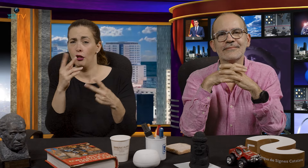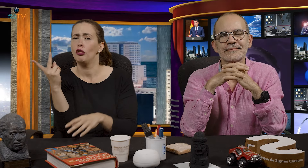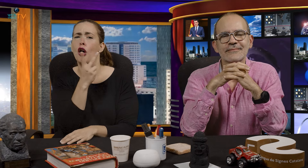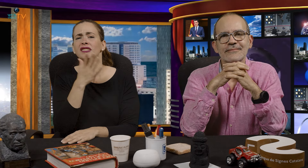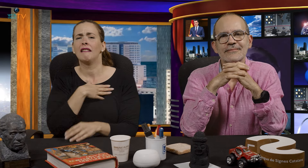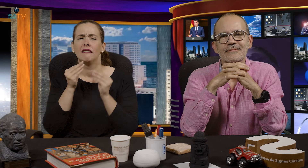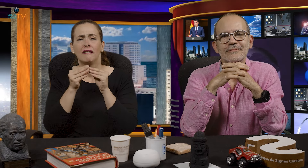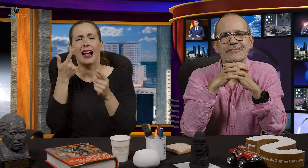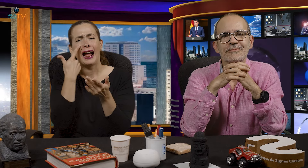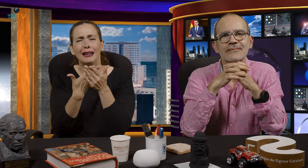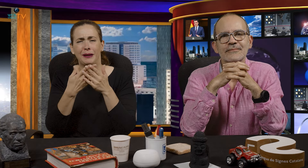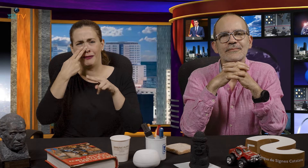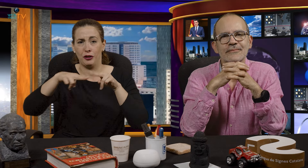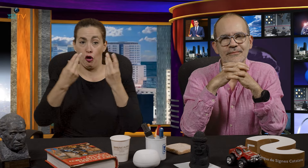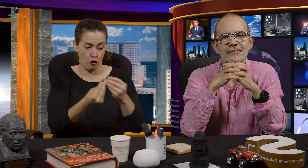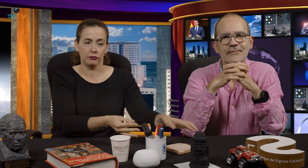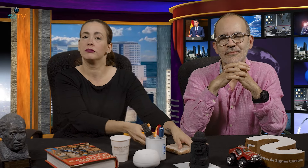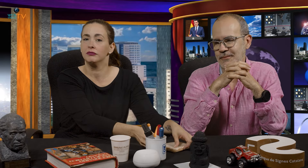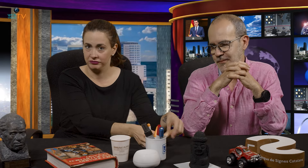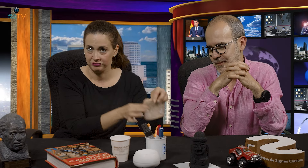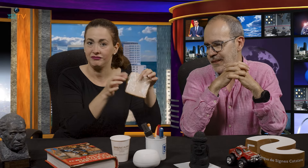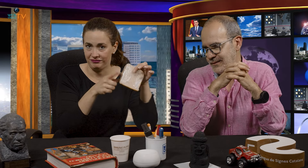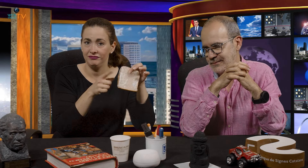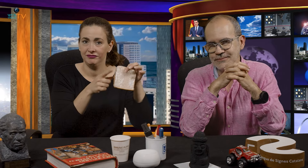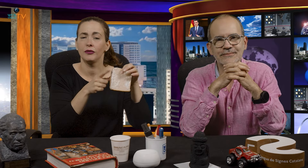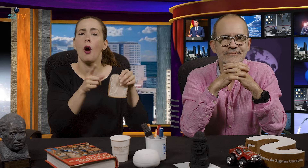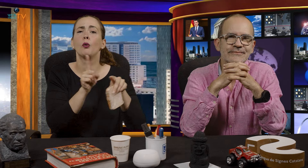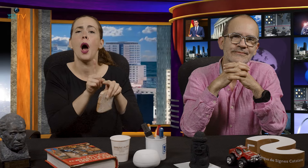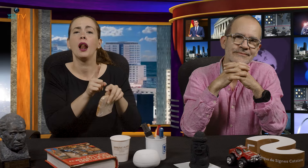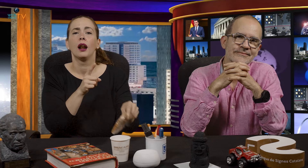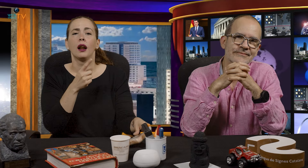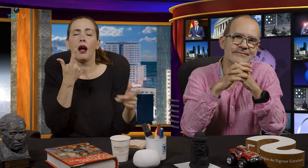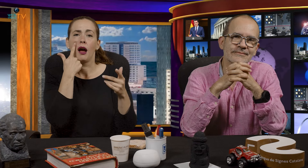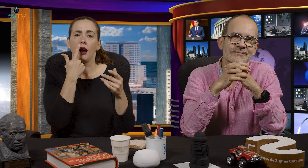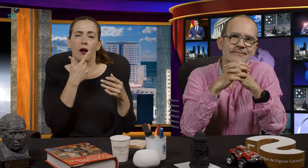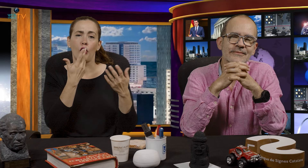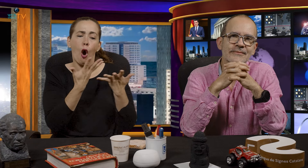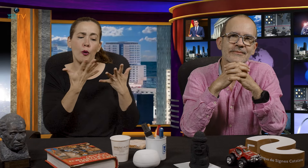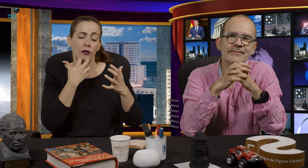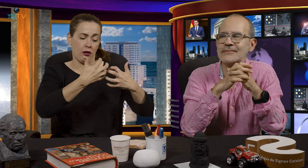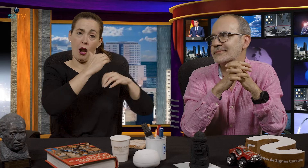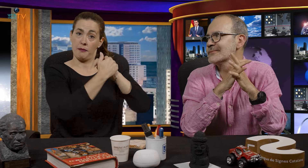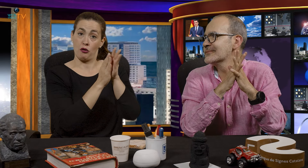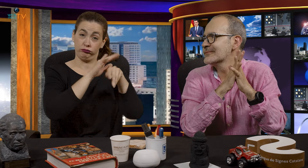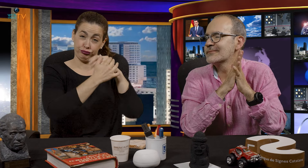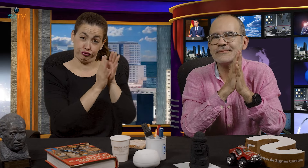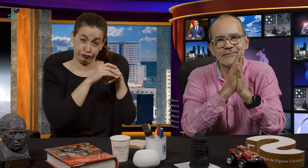que querían hacer un experimento con rebanadas de pan. El experimento consistía en que primero se lavaban las manos